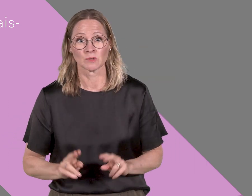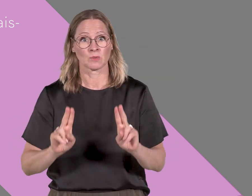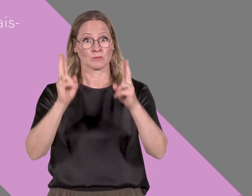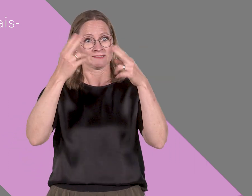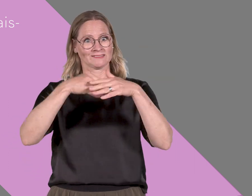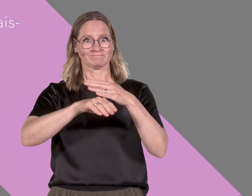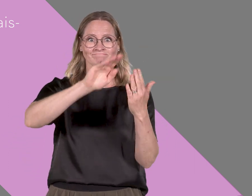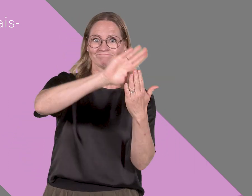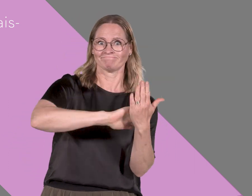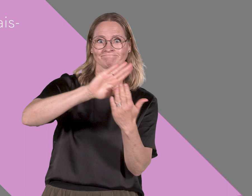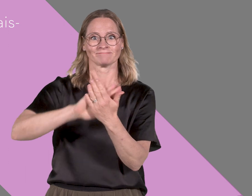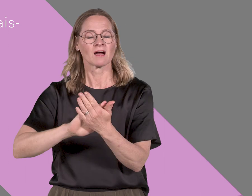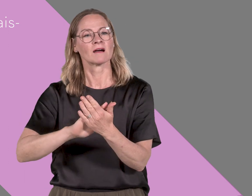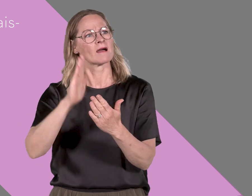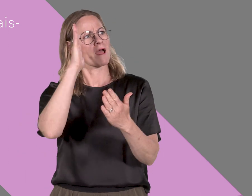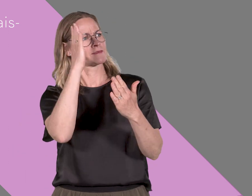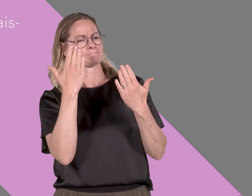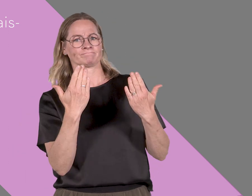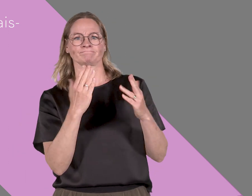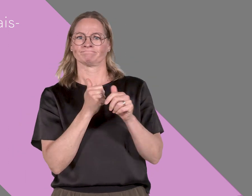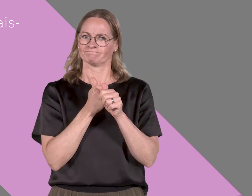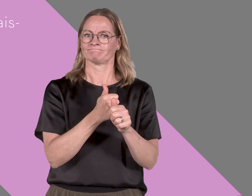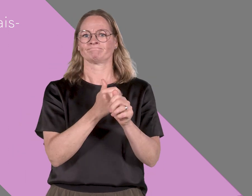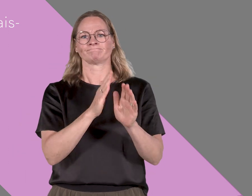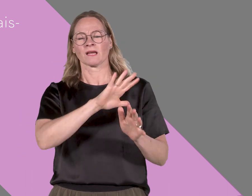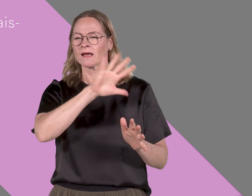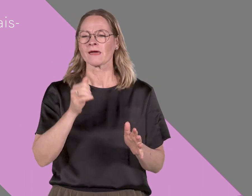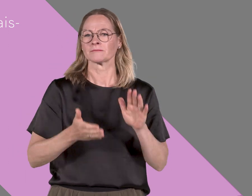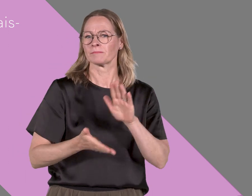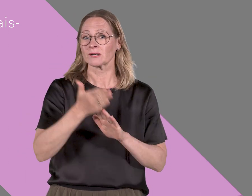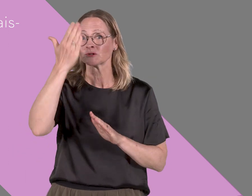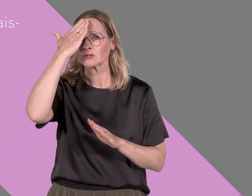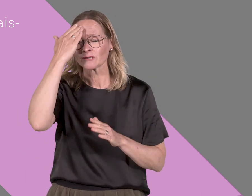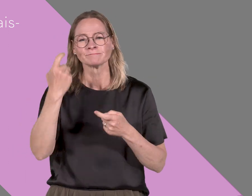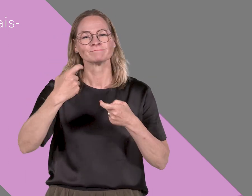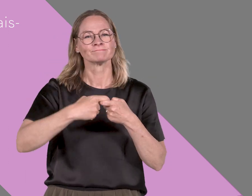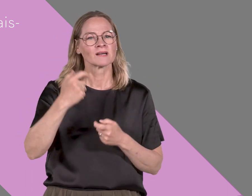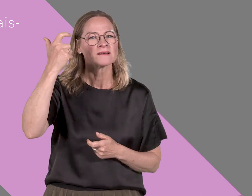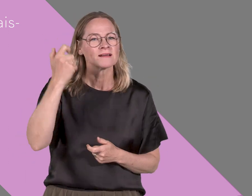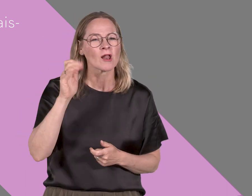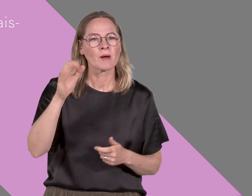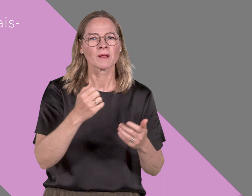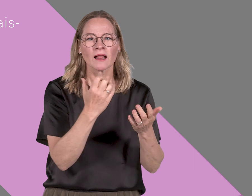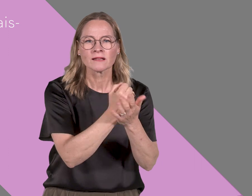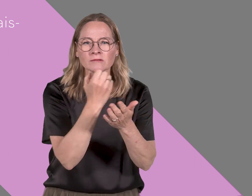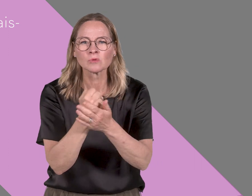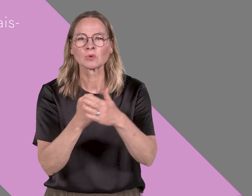Uusi sivusto sisältää ajantasaiset perustiedot kaikista Kelan tuista -